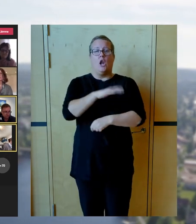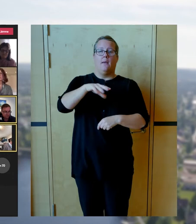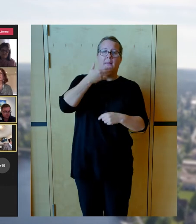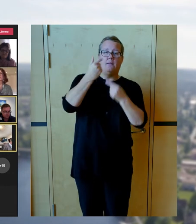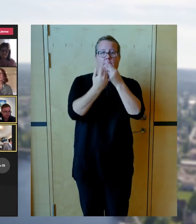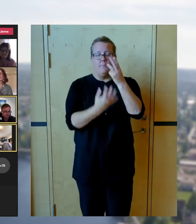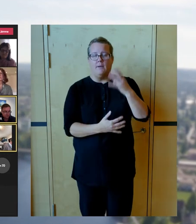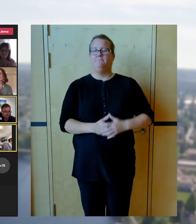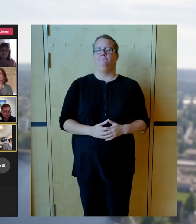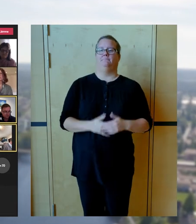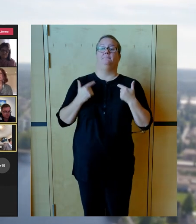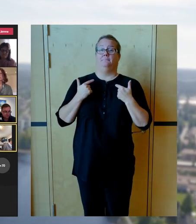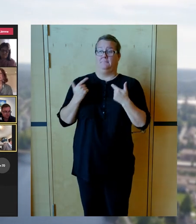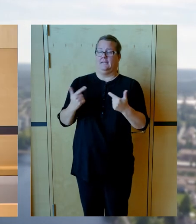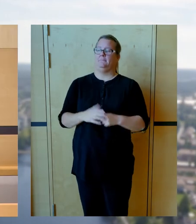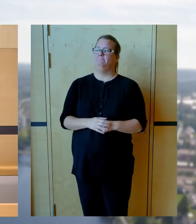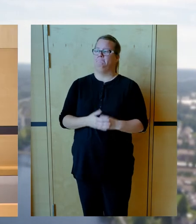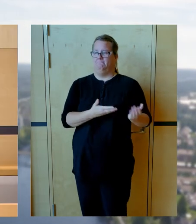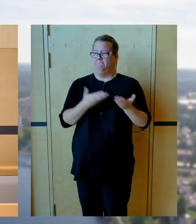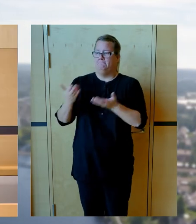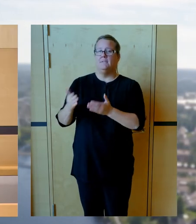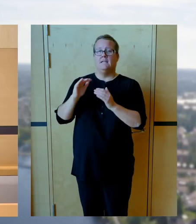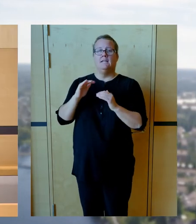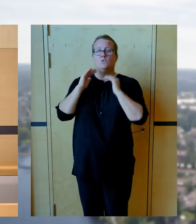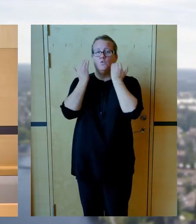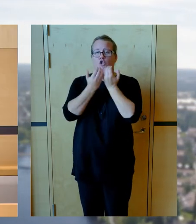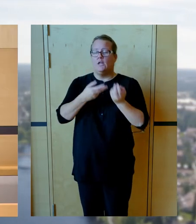Tack ska du ha något Magnus Nilsson Socialdemokraterna adress till Simon Lindfors Varsågod